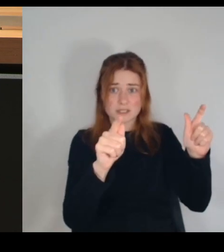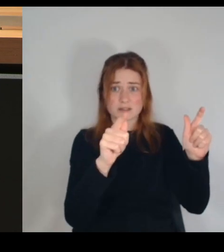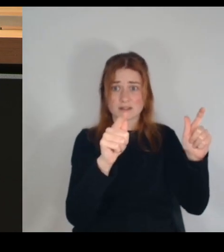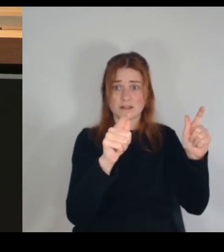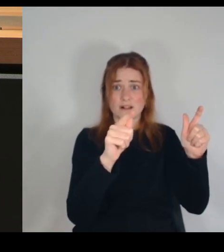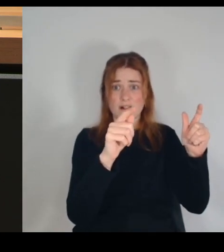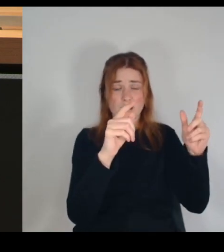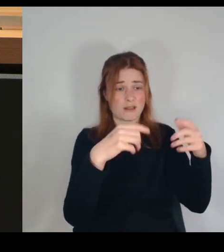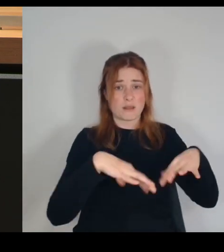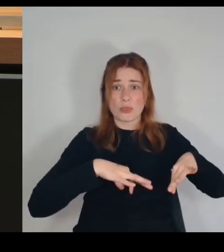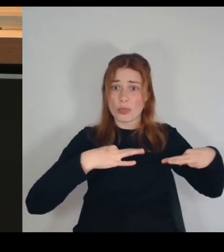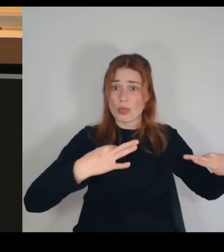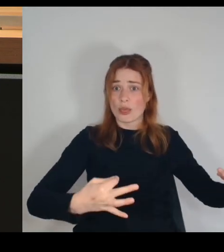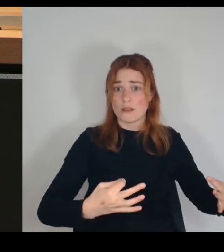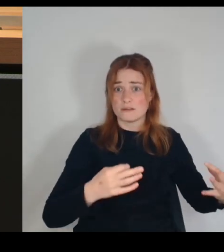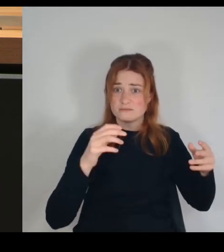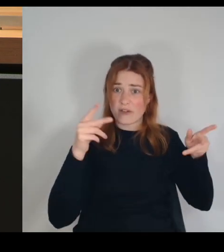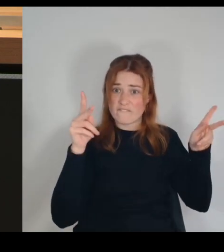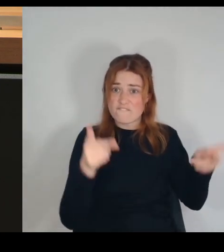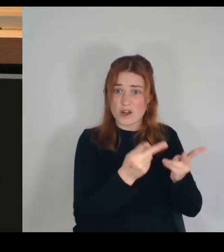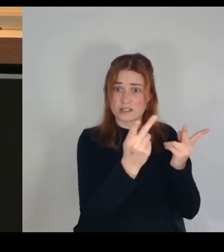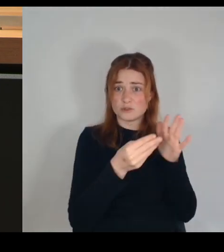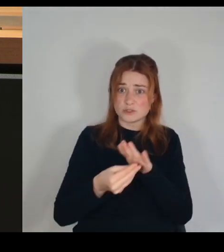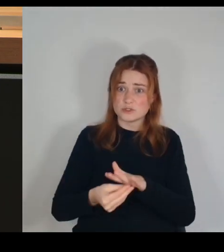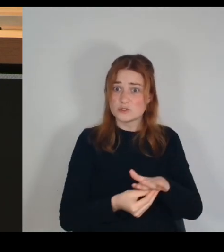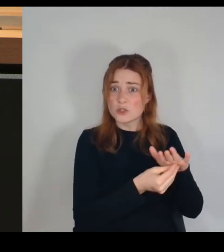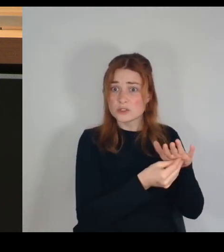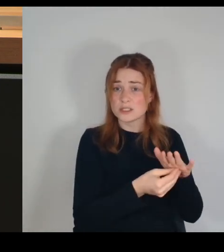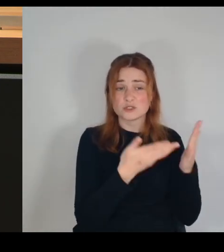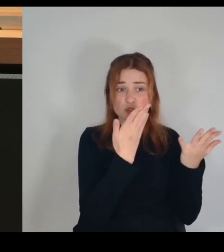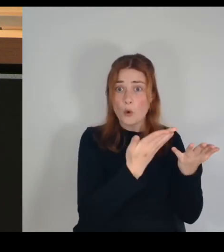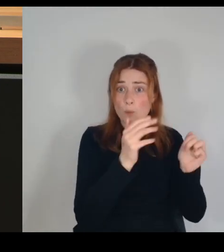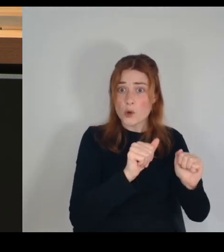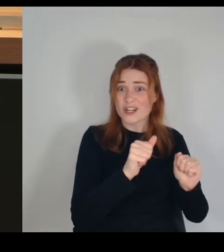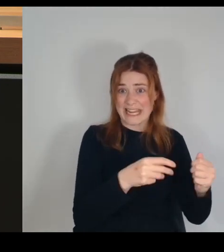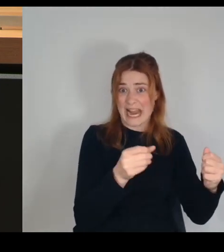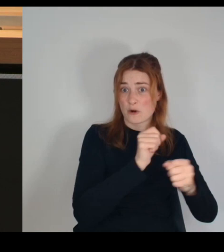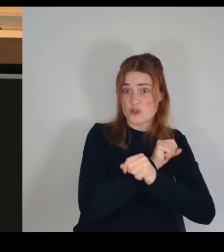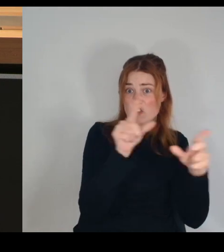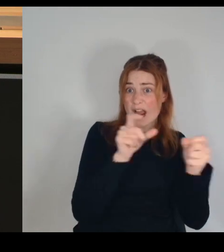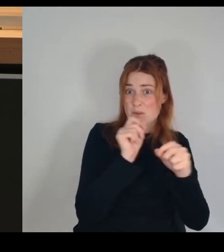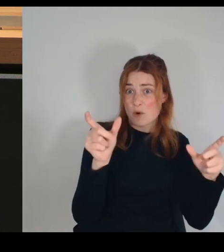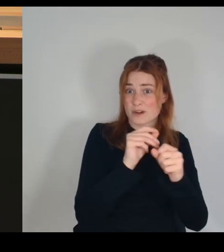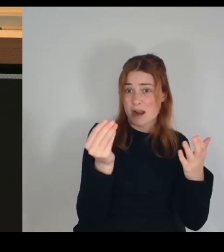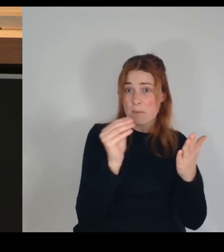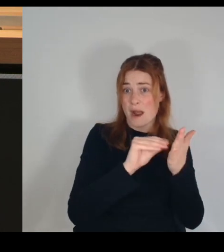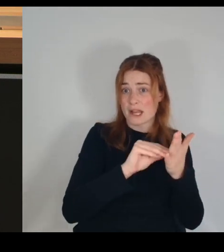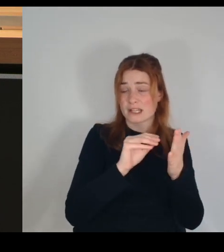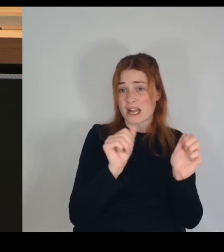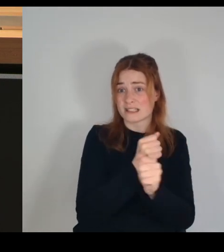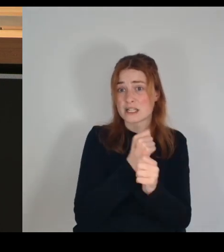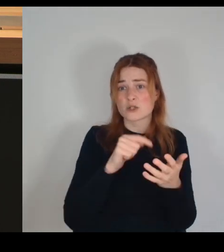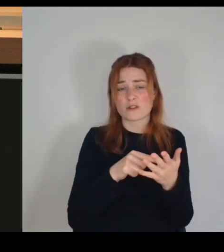Und die Unternehmen, die dann noch bleiben, das sind halt die unseriösen Unternehmen, die das unterste Lohnniveau anbieten, mit prekären